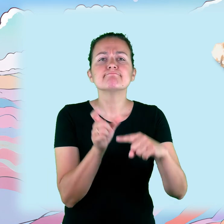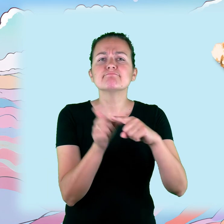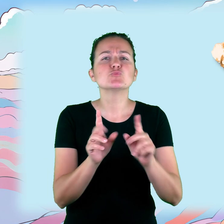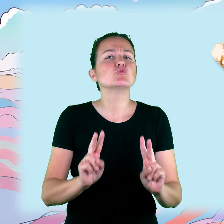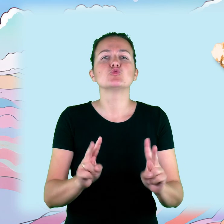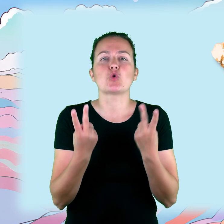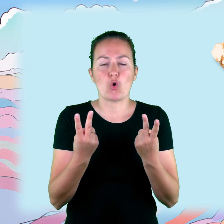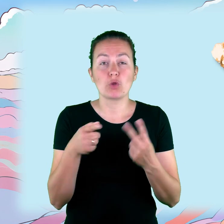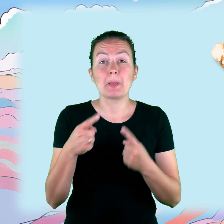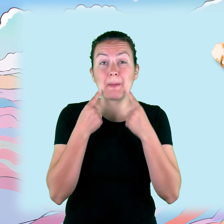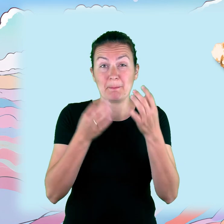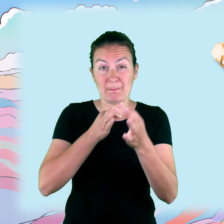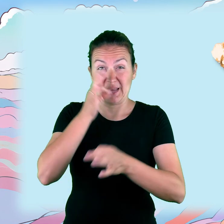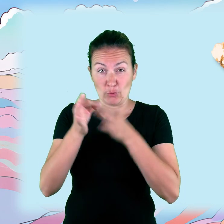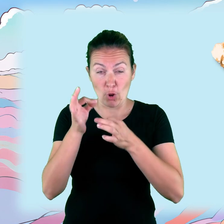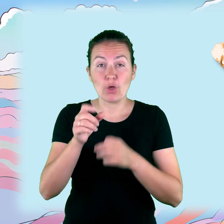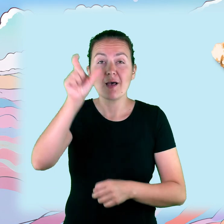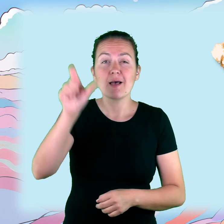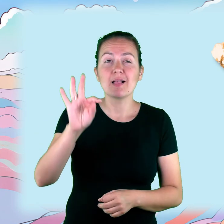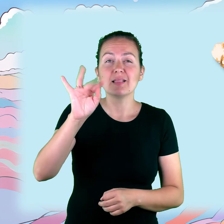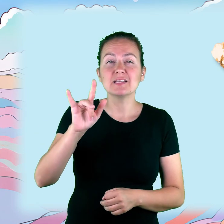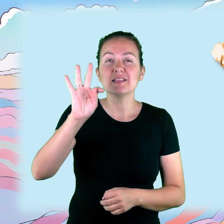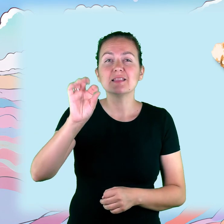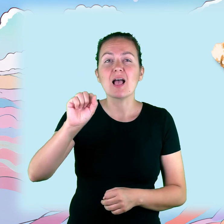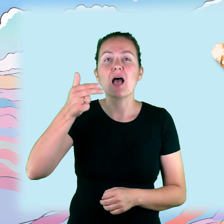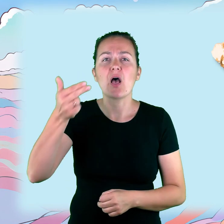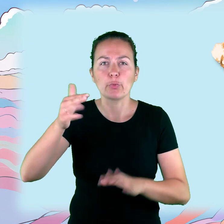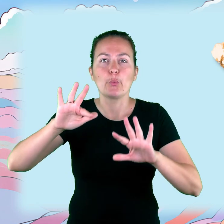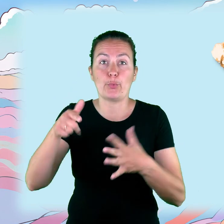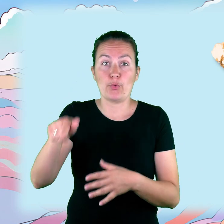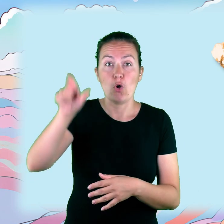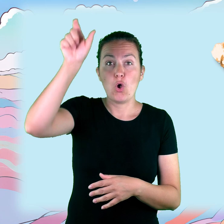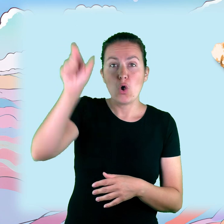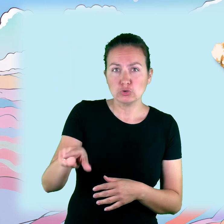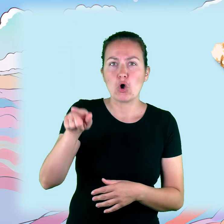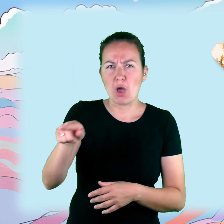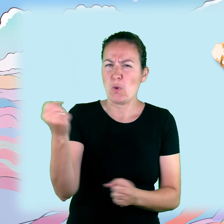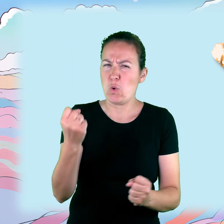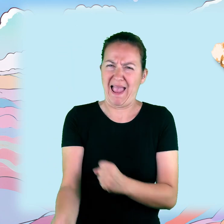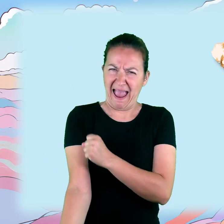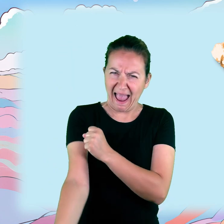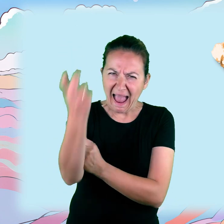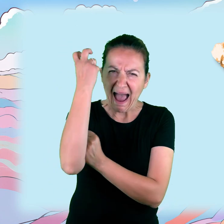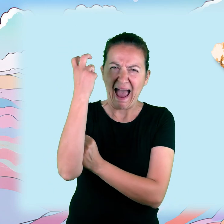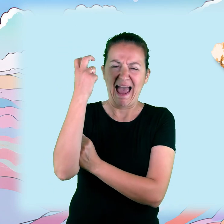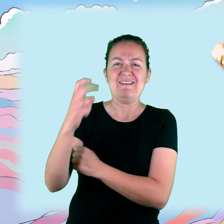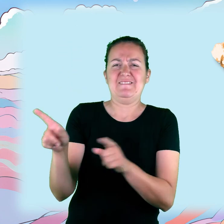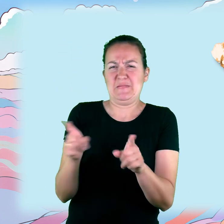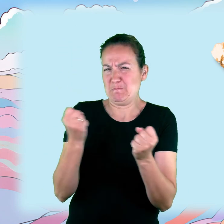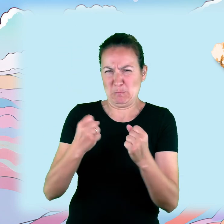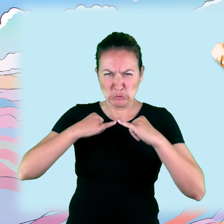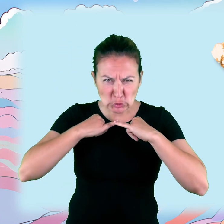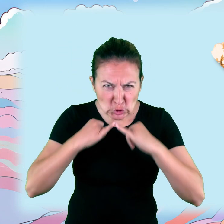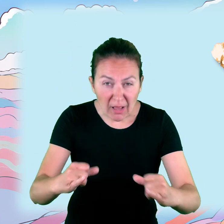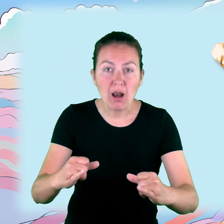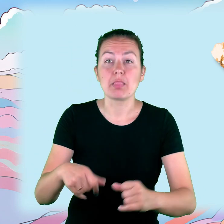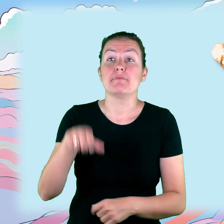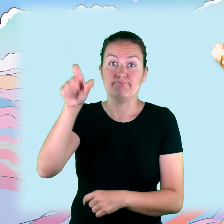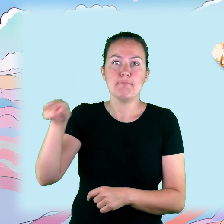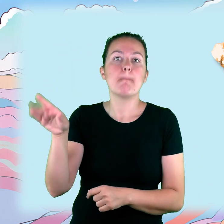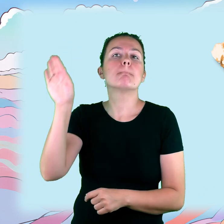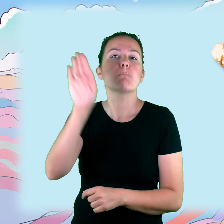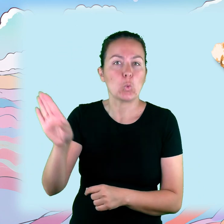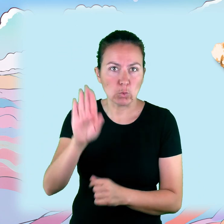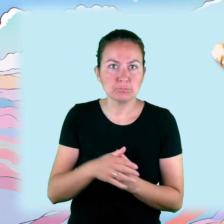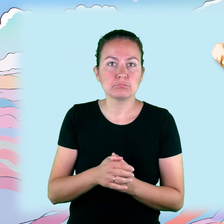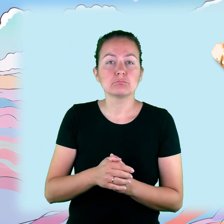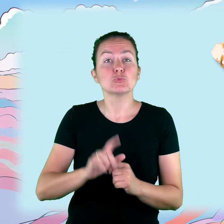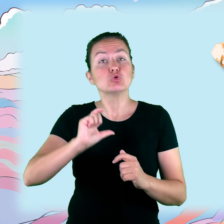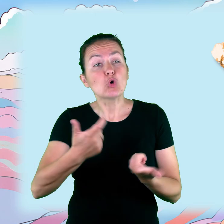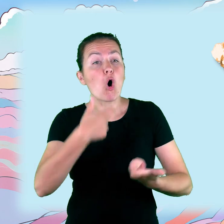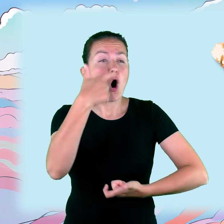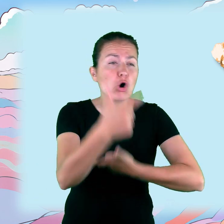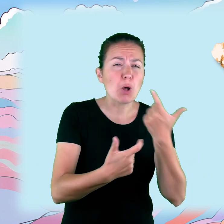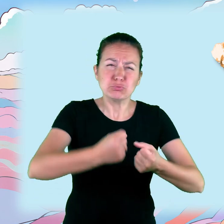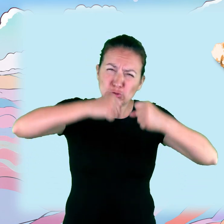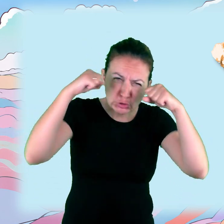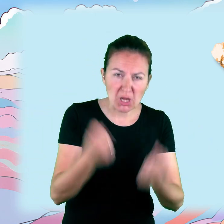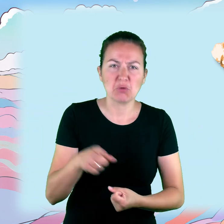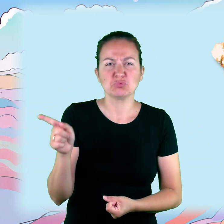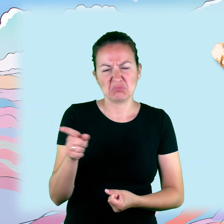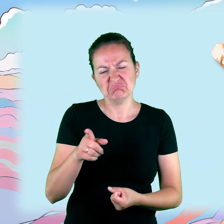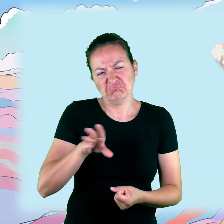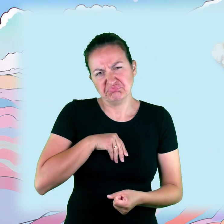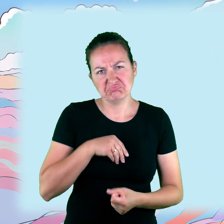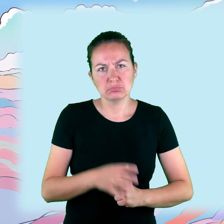Pochodzenie: Tytani w mitologii byli ogromni i bardzo silni. Byli bogami. Mogli wykonać ogromną pracę.